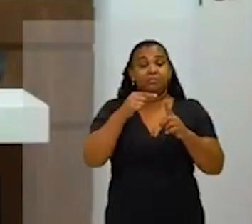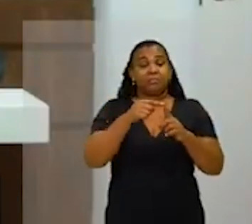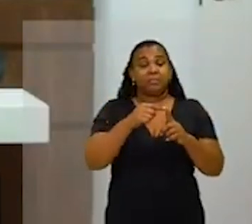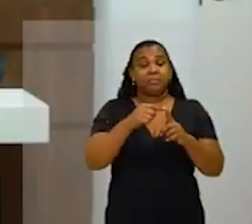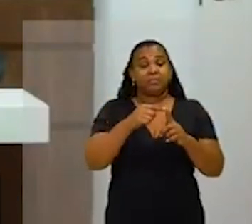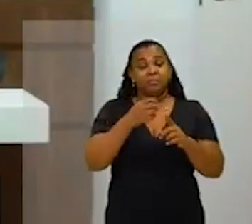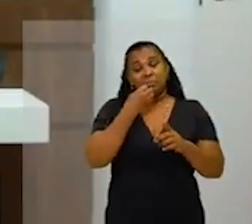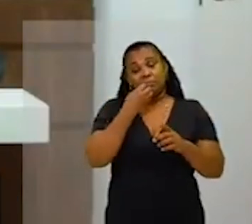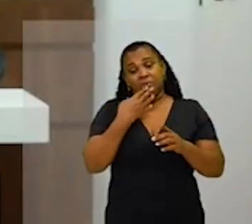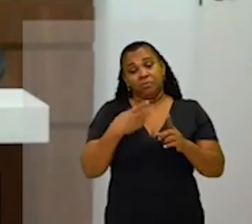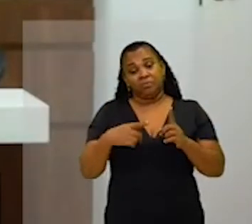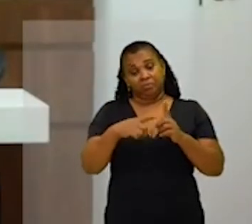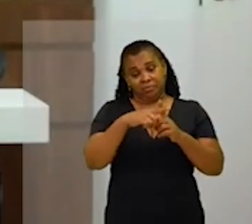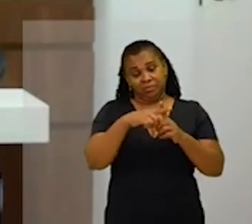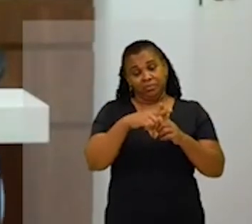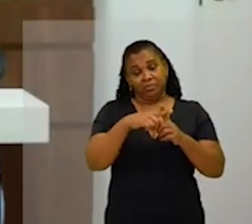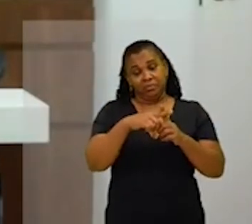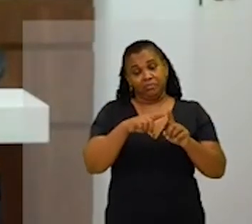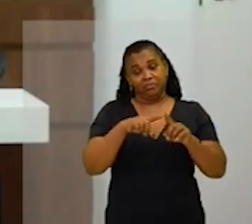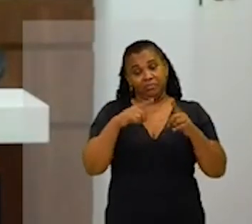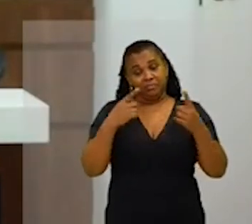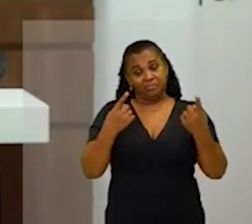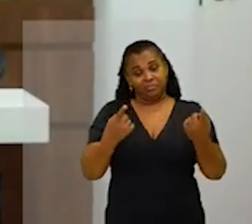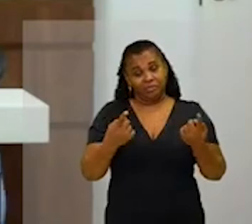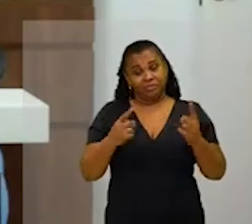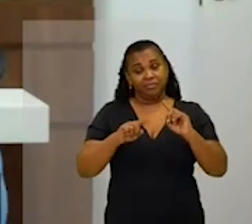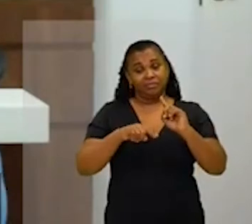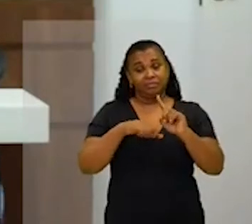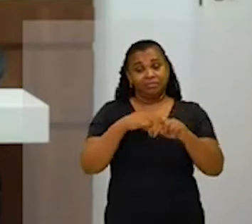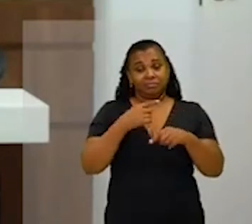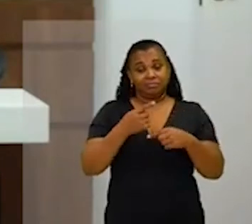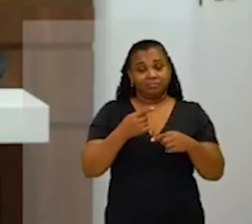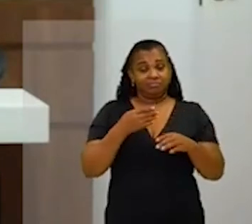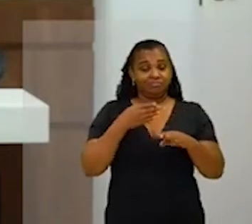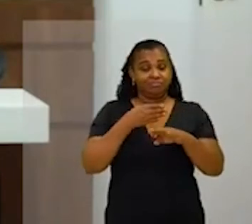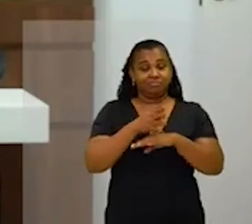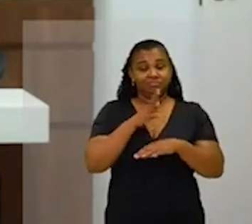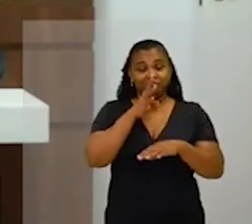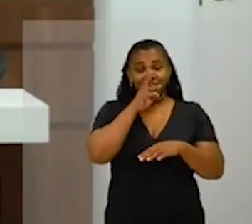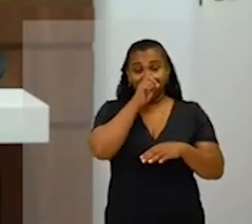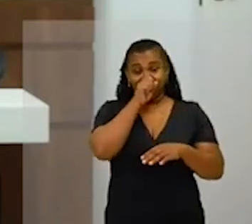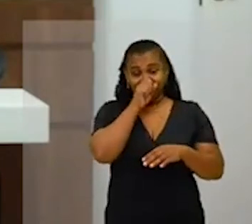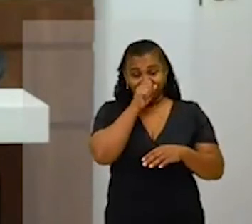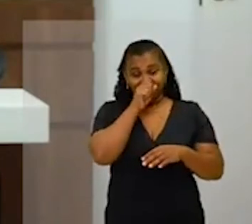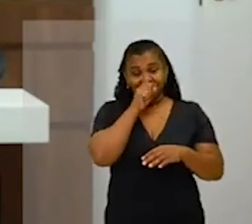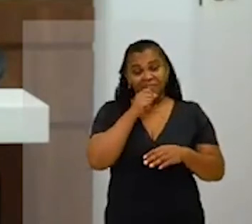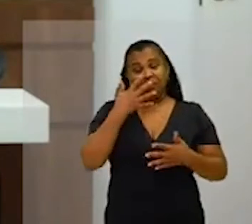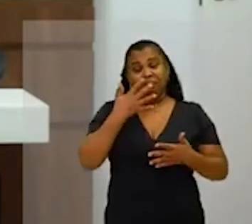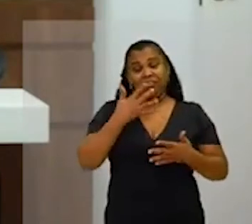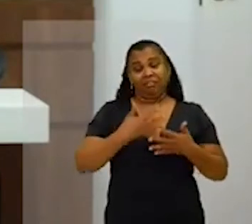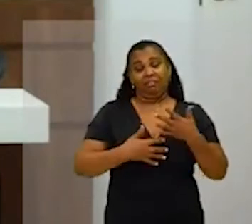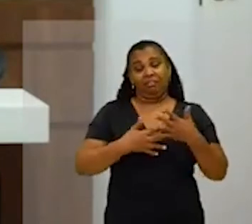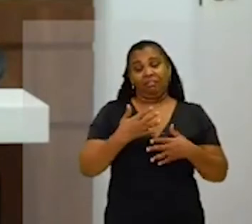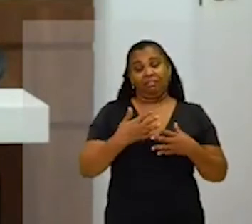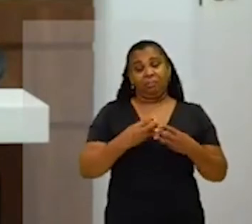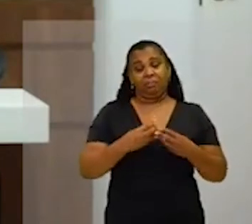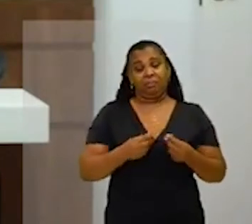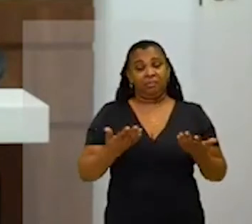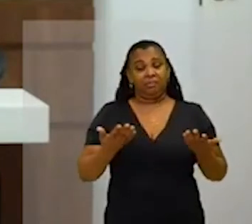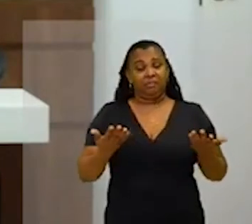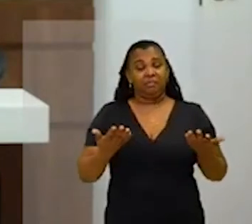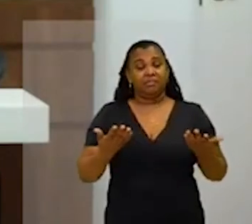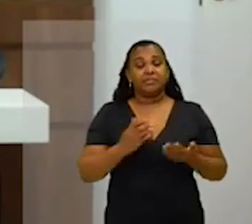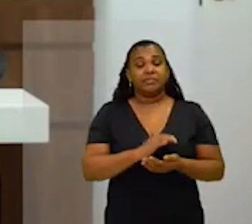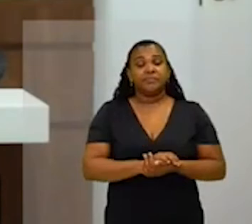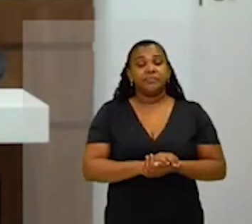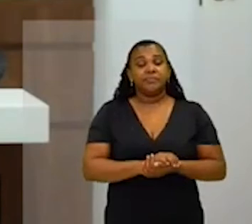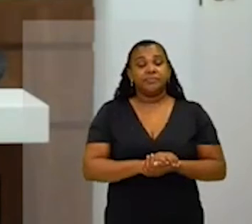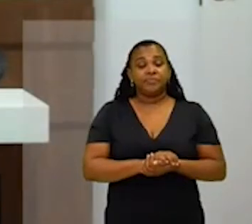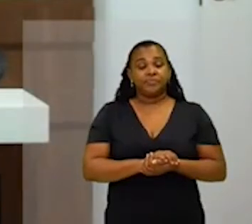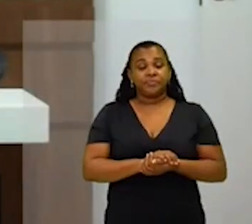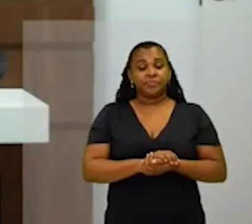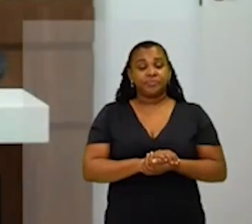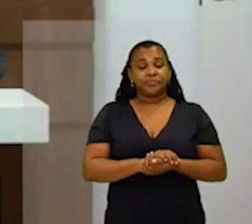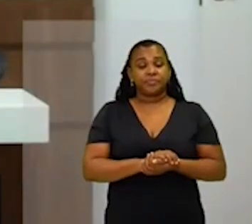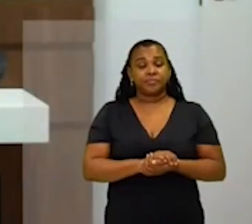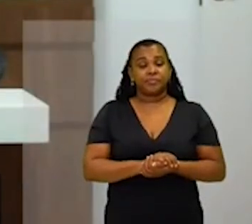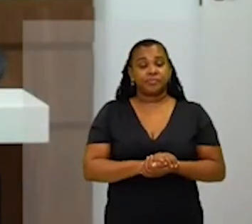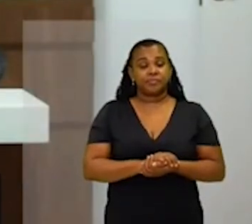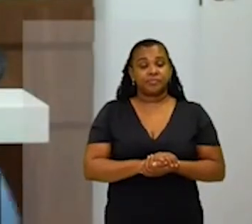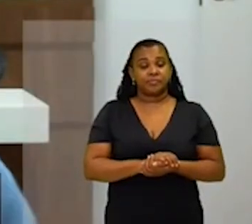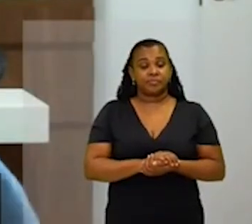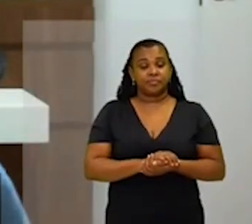implementar os resultados esse caso não tenho a impressão de que a gente teve uma mudança no